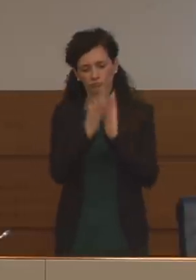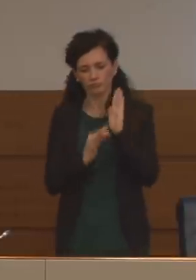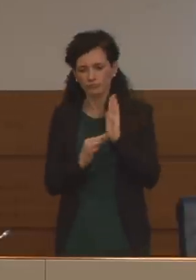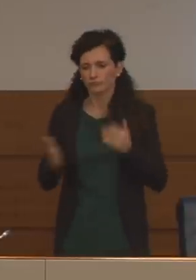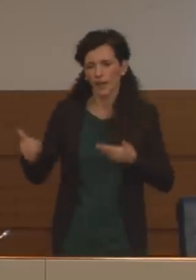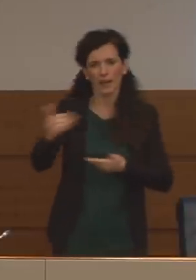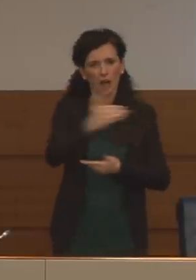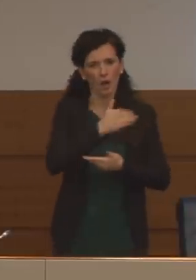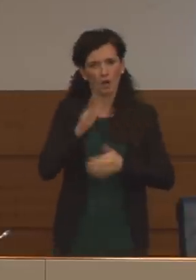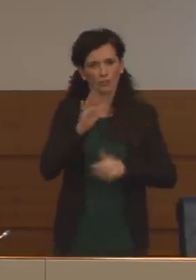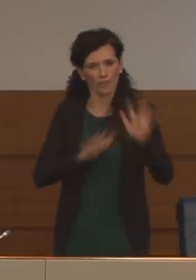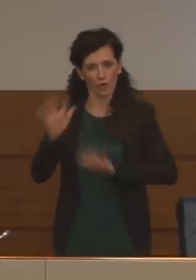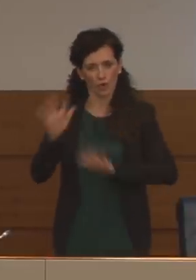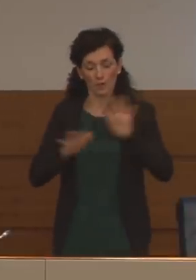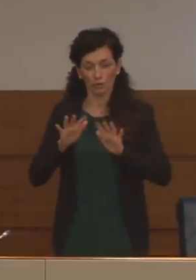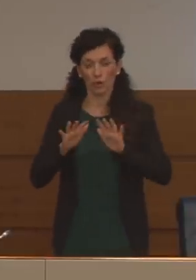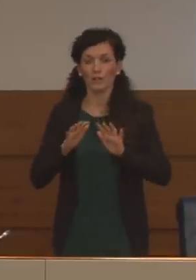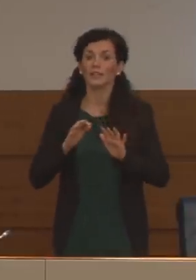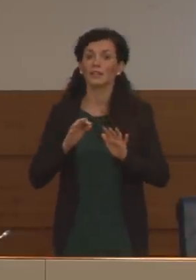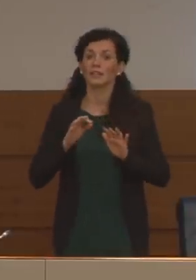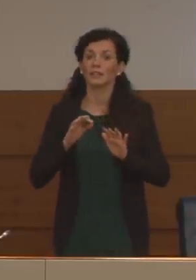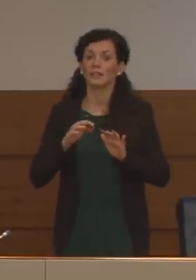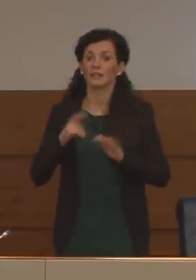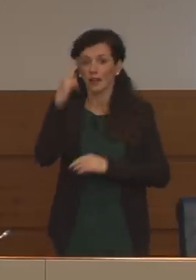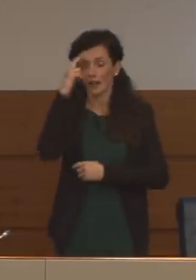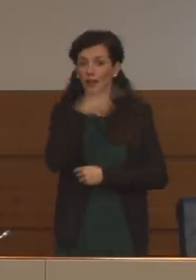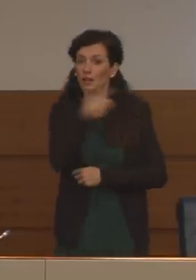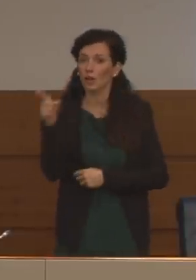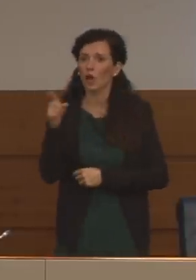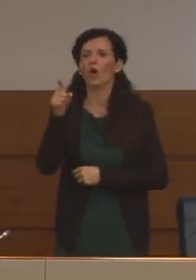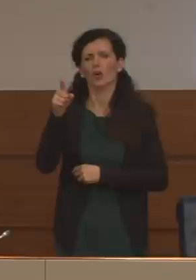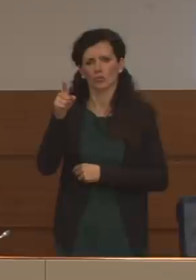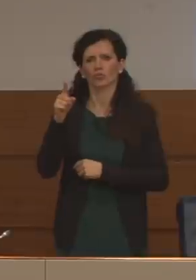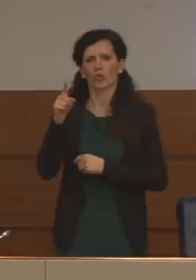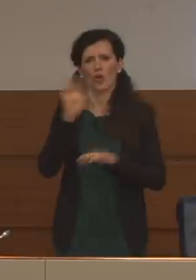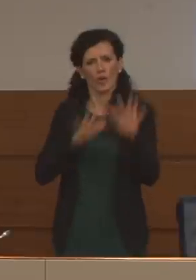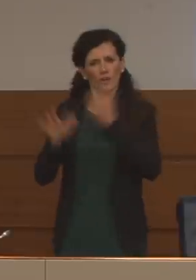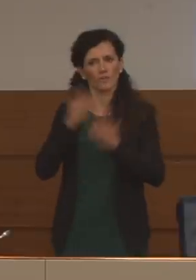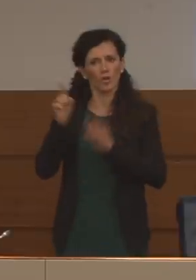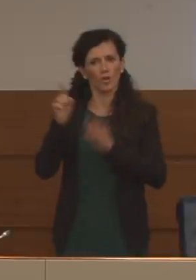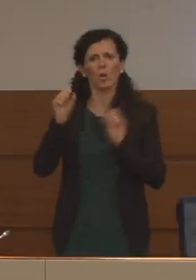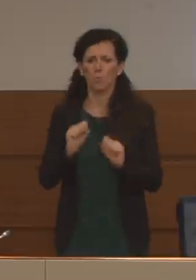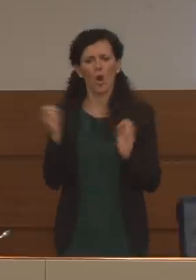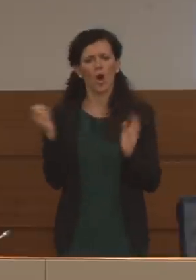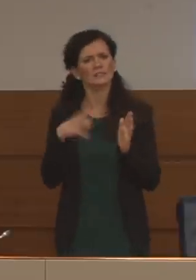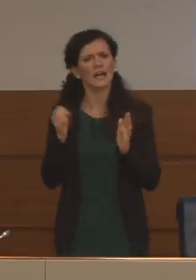come sempre sottolineo che i dati che si trovano e sono scaricabili in formato pdf